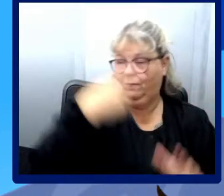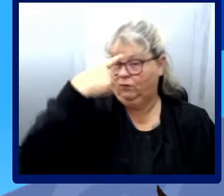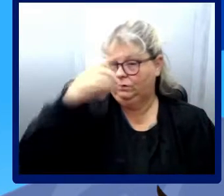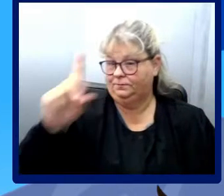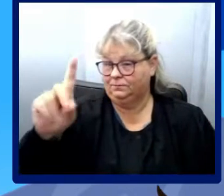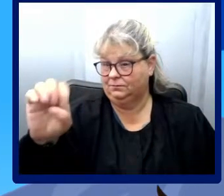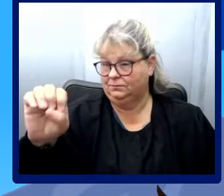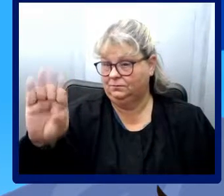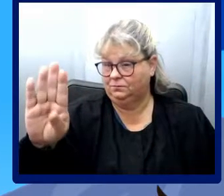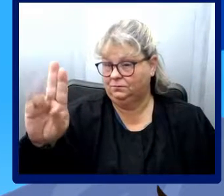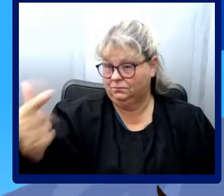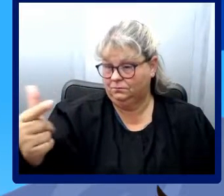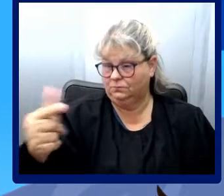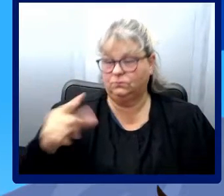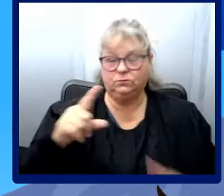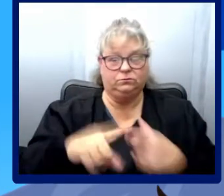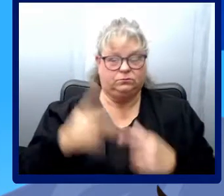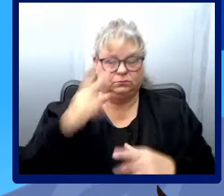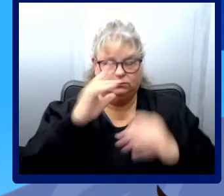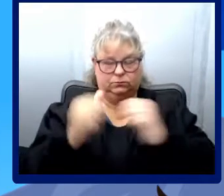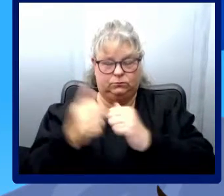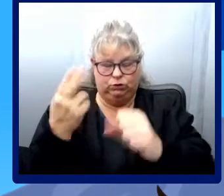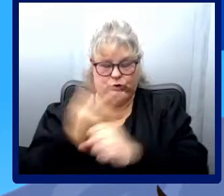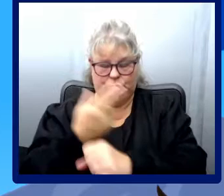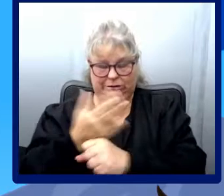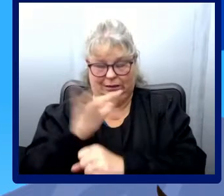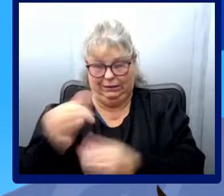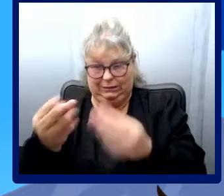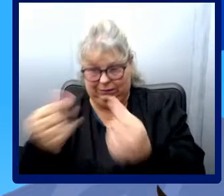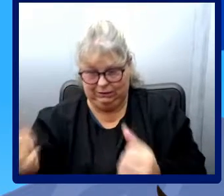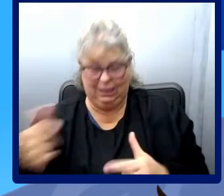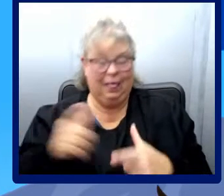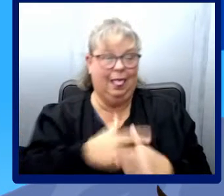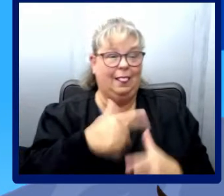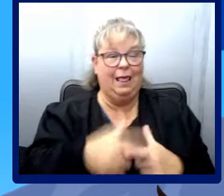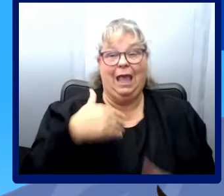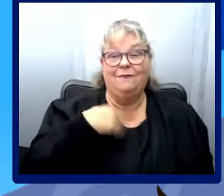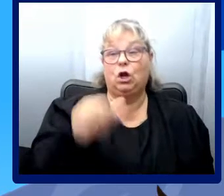cómo podemos usar esta solución. Y hay un flujo de depuración de manejo de errores de flujo